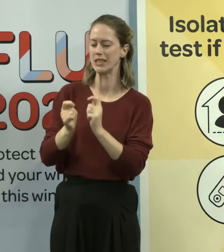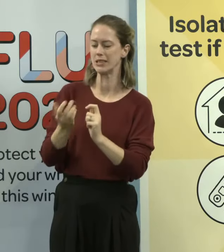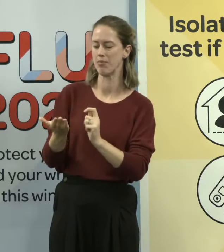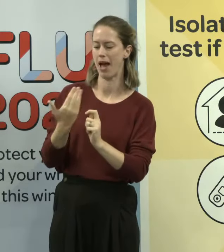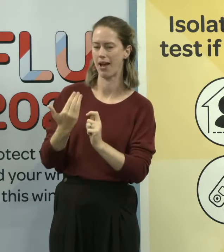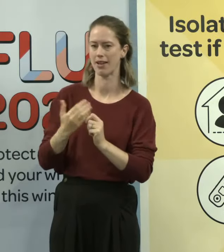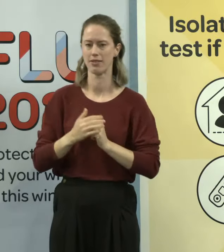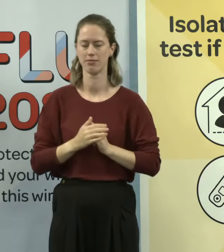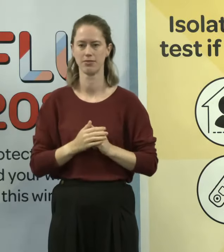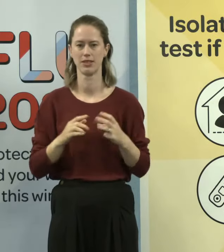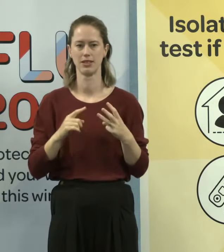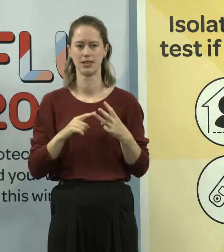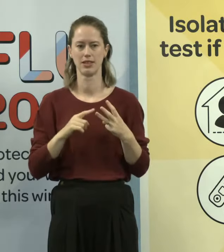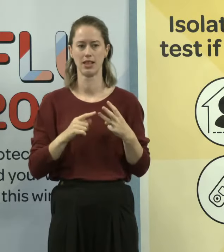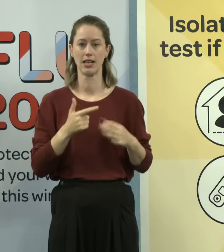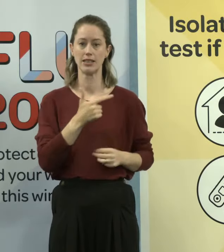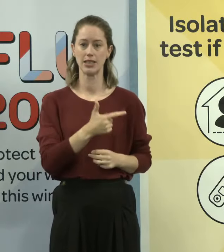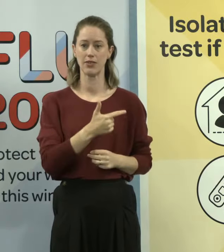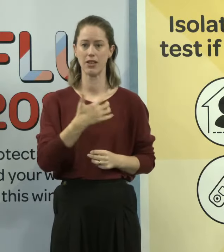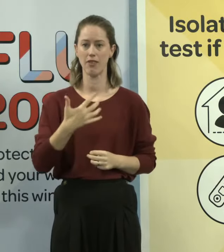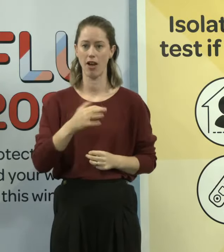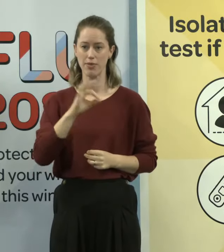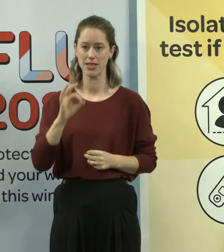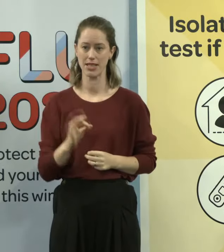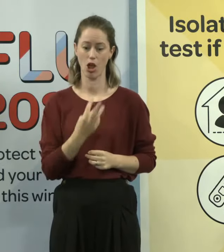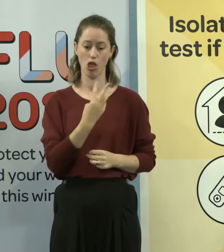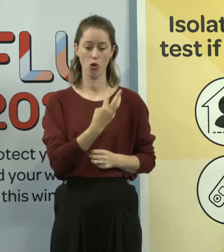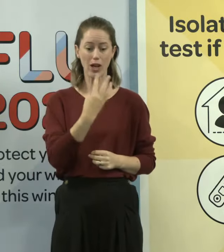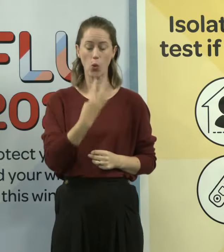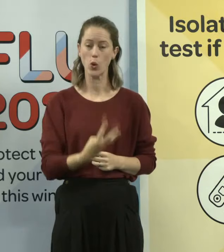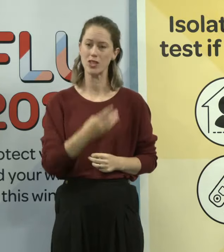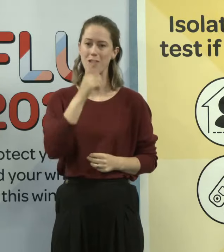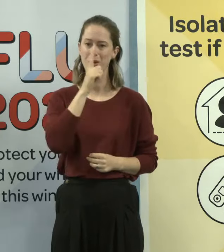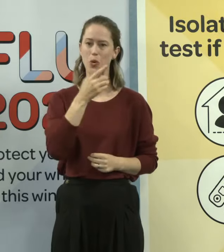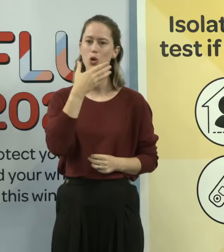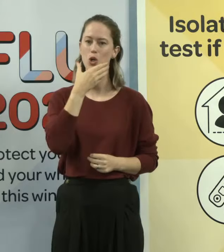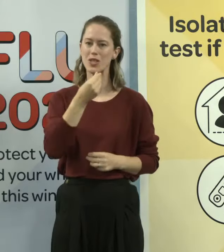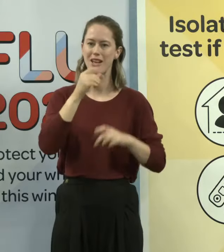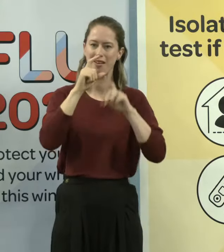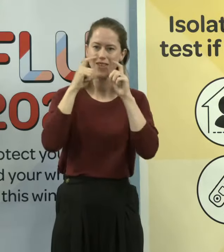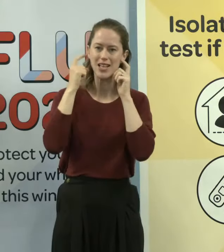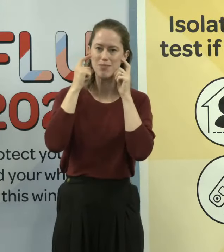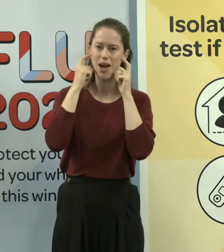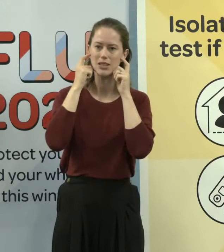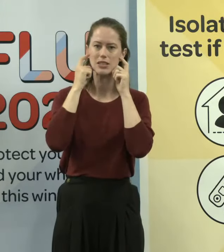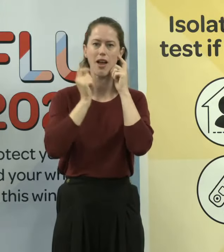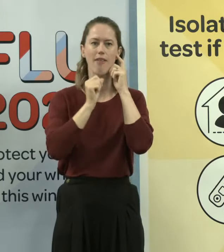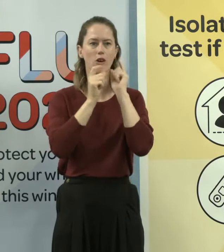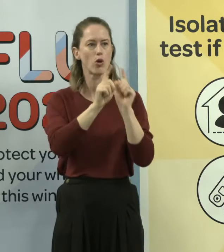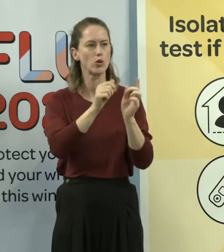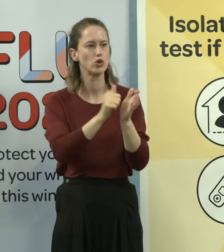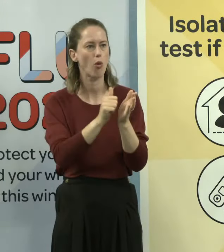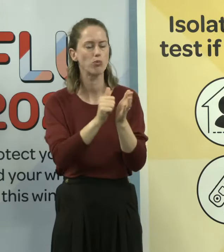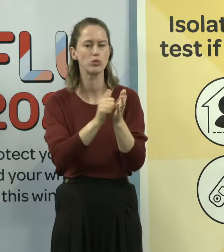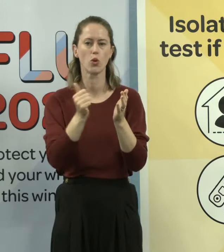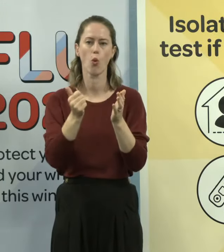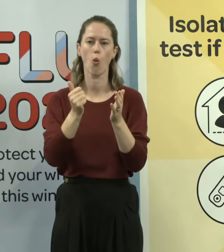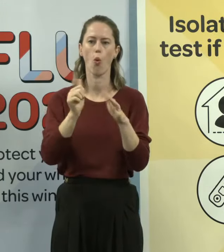te rahinga, 76% o nga tangata ka noho mokemoke mena he COVID-19